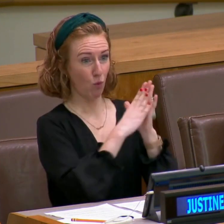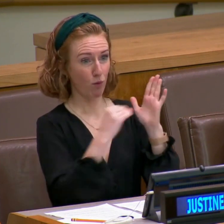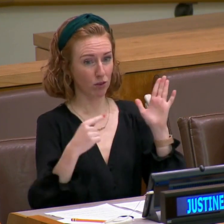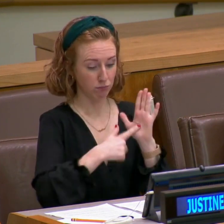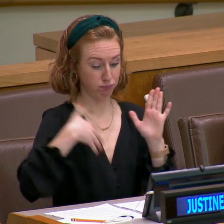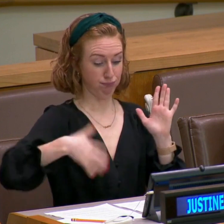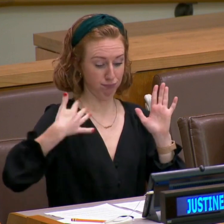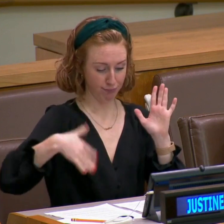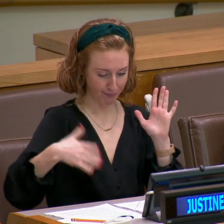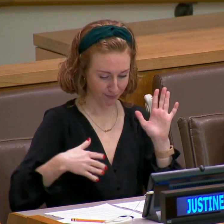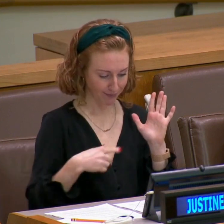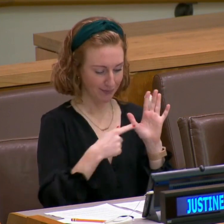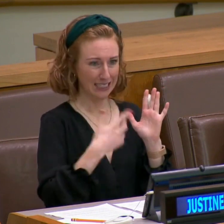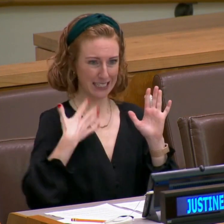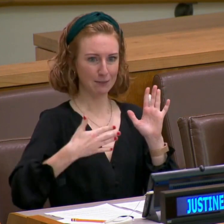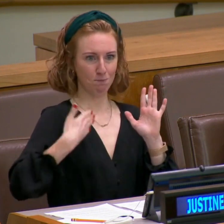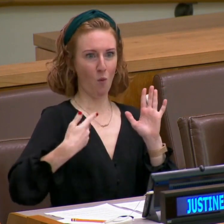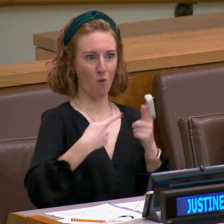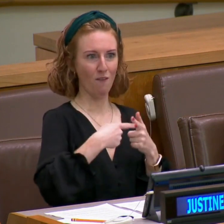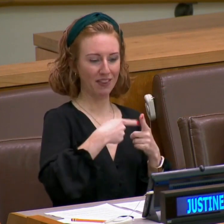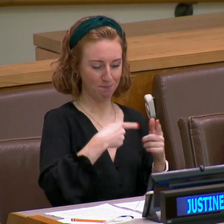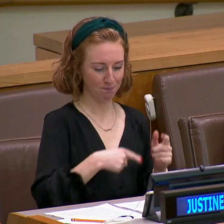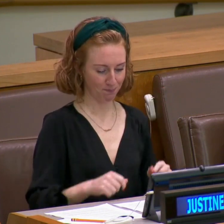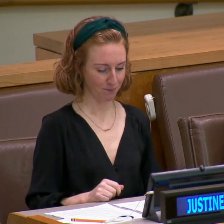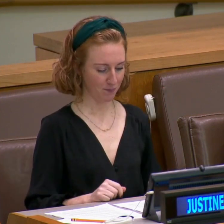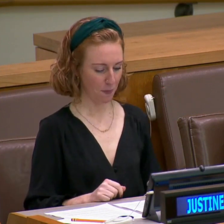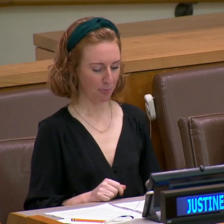El poder de los modelos de rol de las personas sordas no debería ser subestimado, y necesitamos más